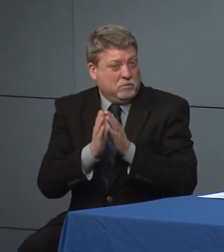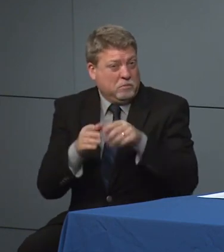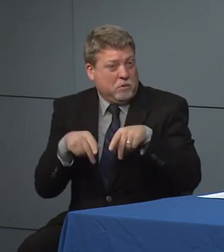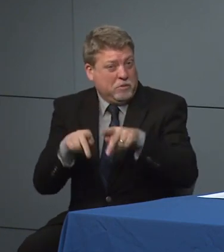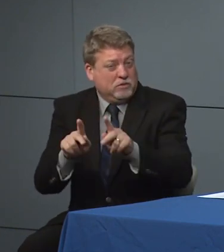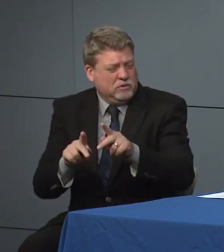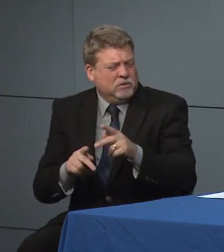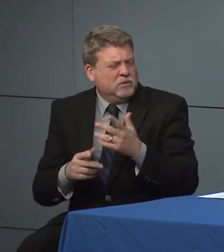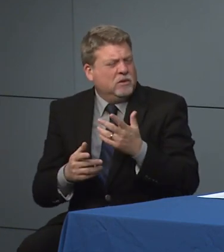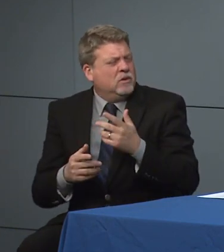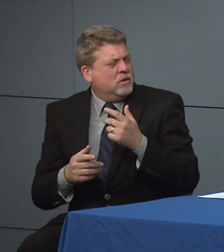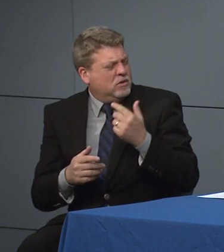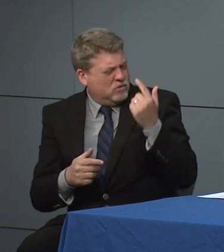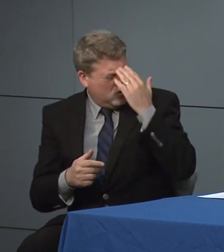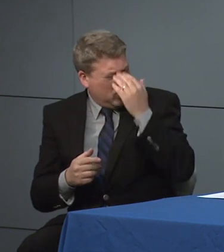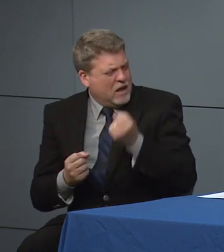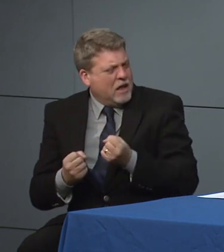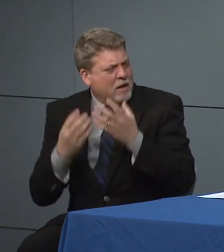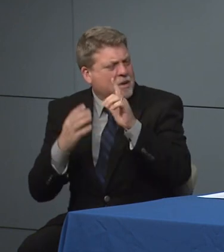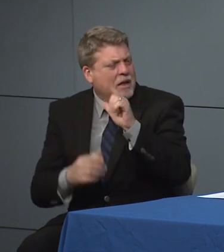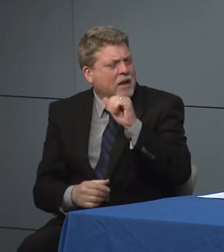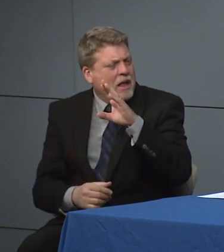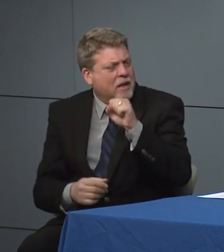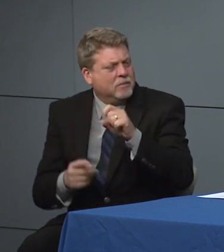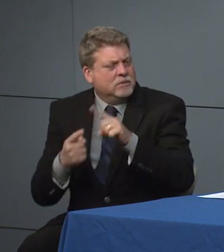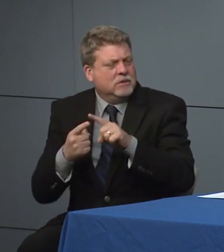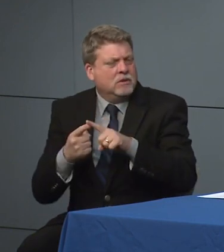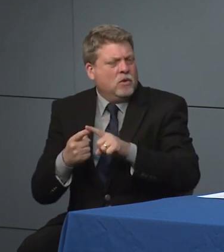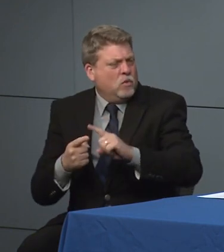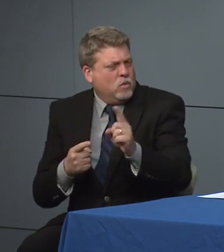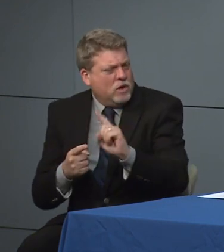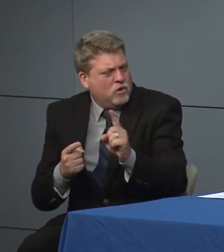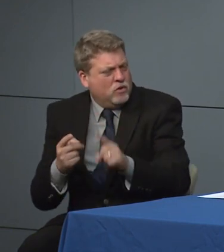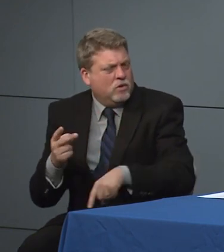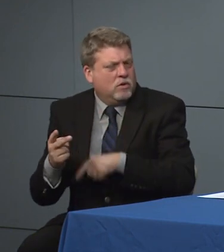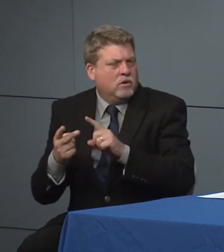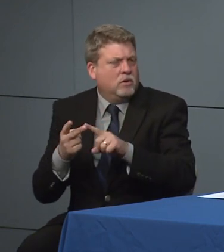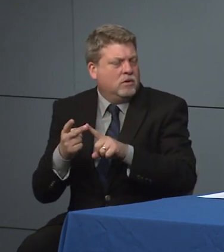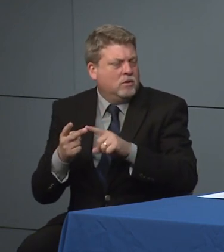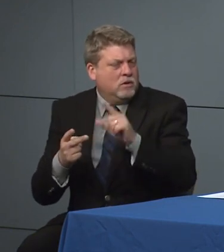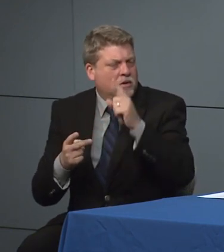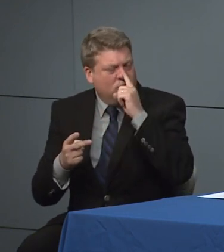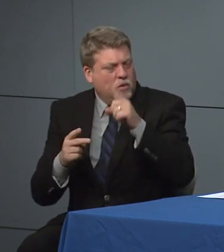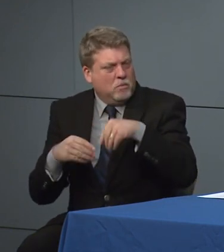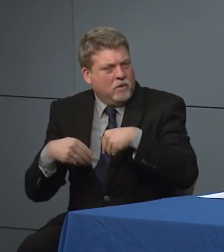que se solicita permiso de se dice poderse deans este es el número de labor de los que tenemos funcionando aquí